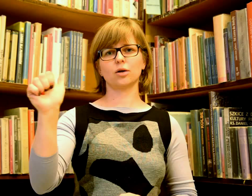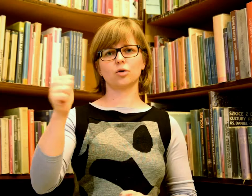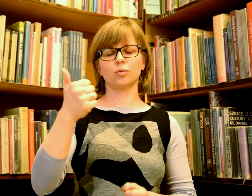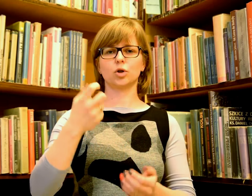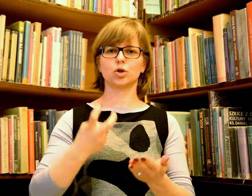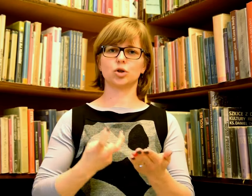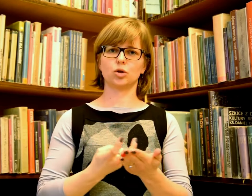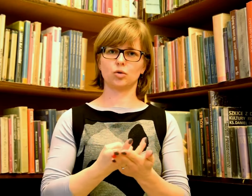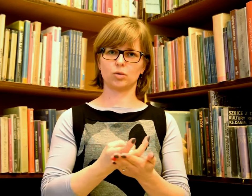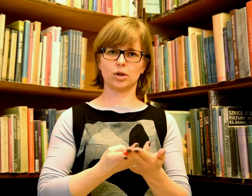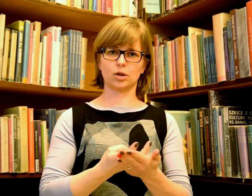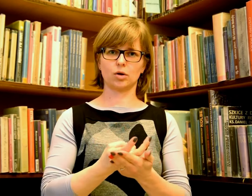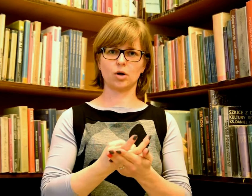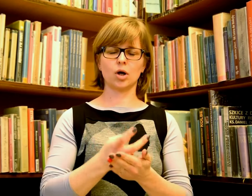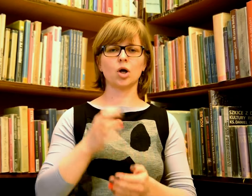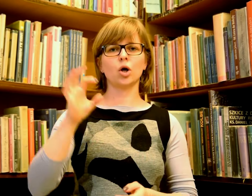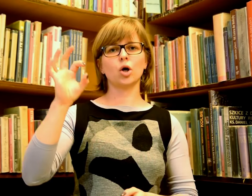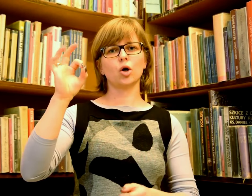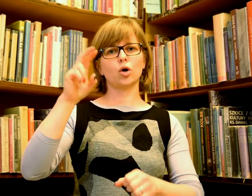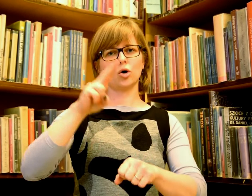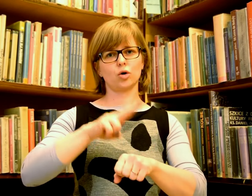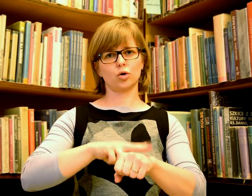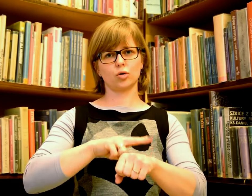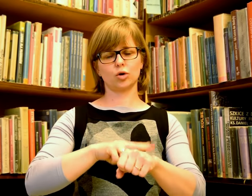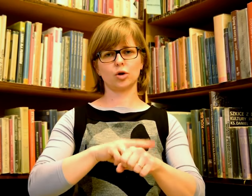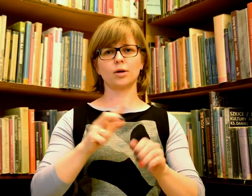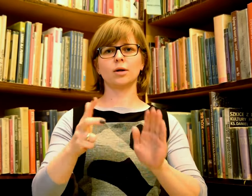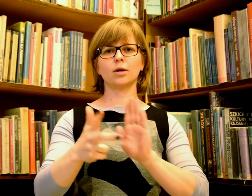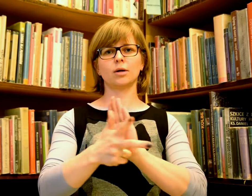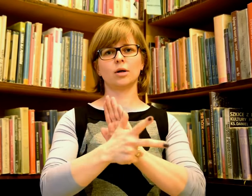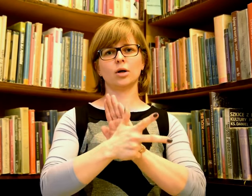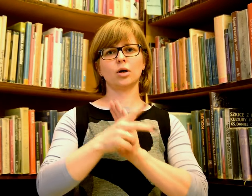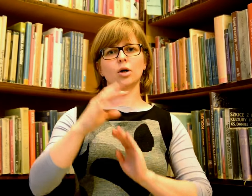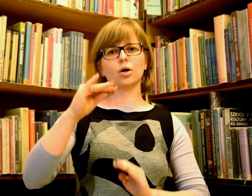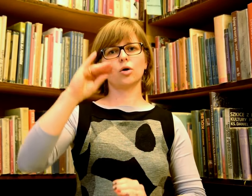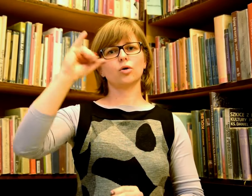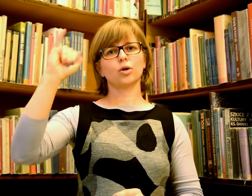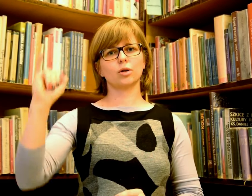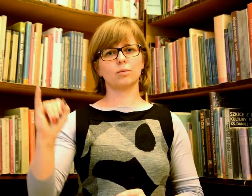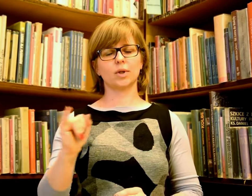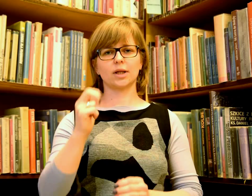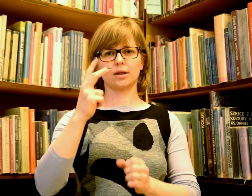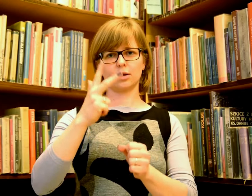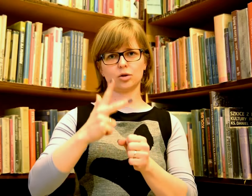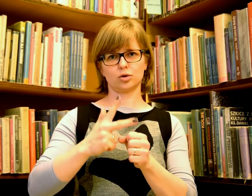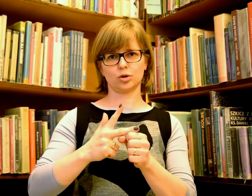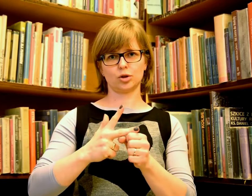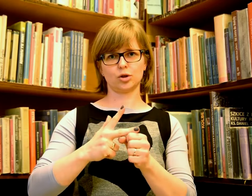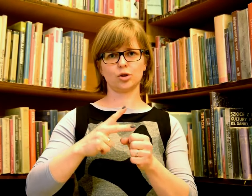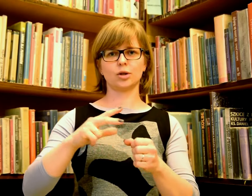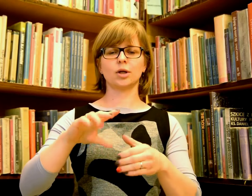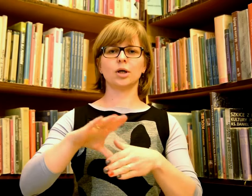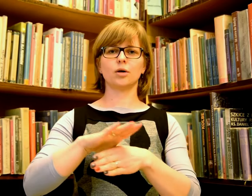o godz. 18.30 w bibliotece